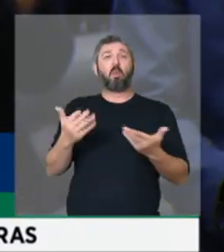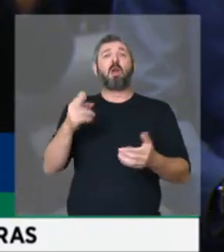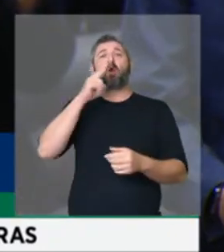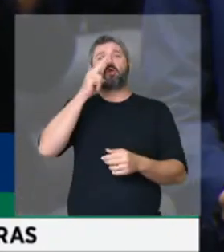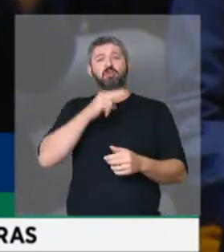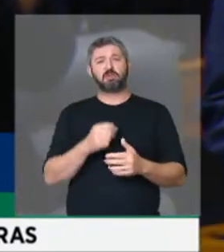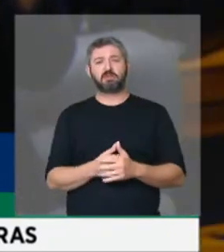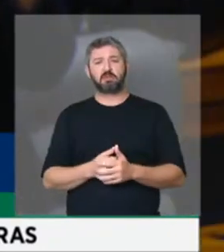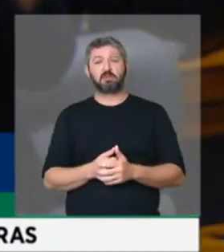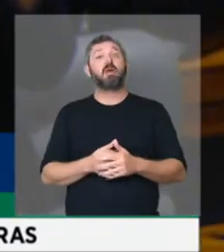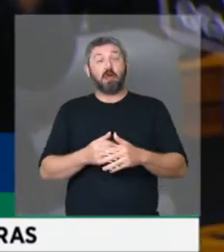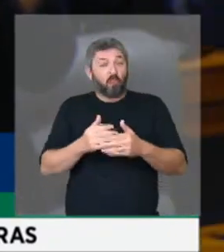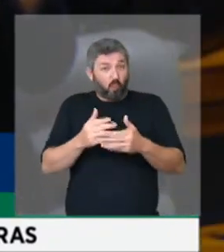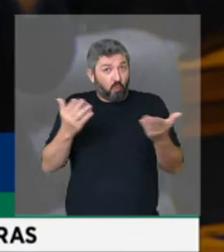URGÊNCIA? QUAL É A URGÊNCIA